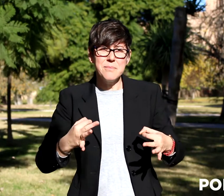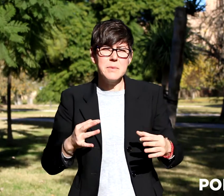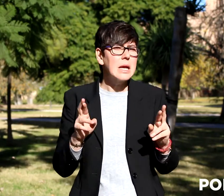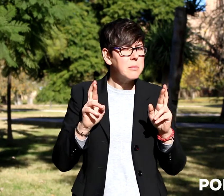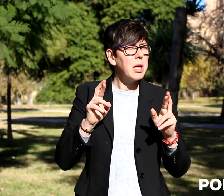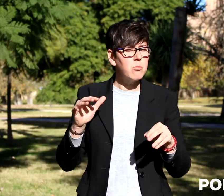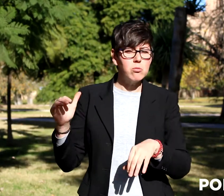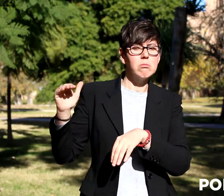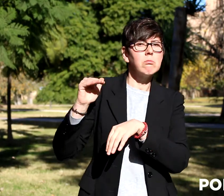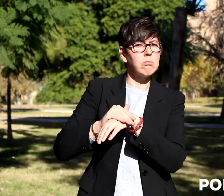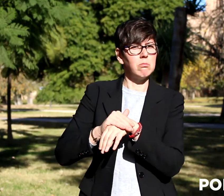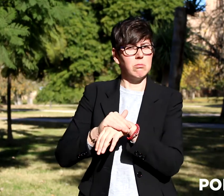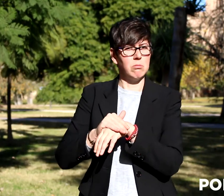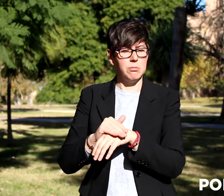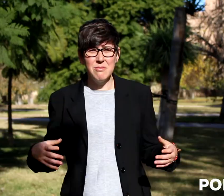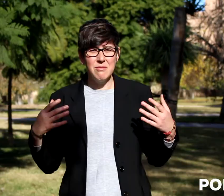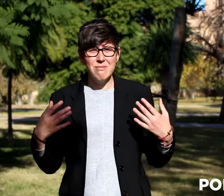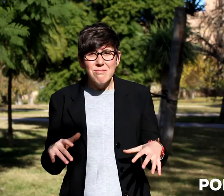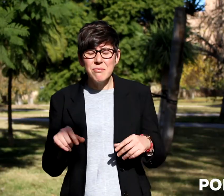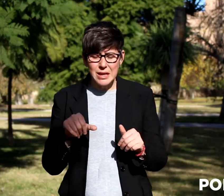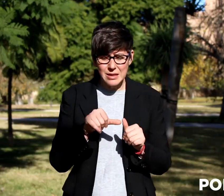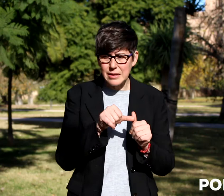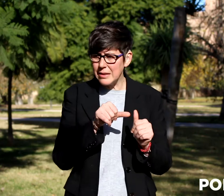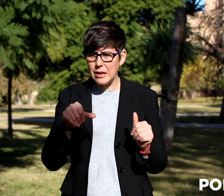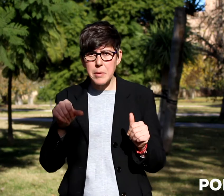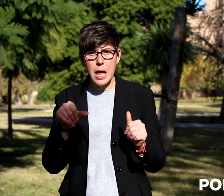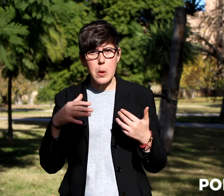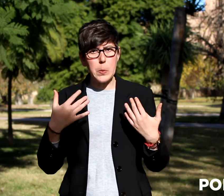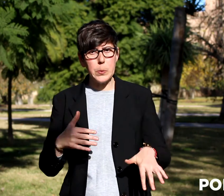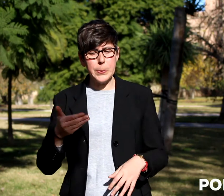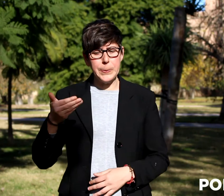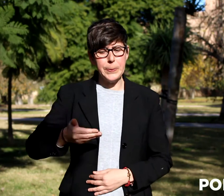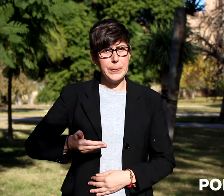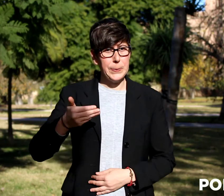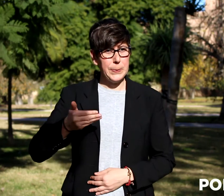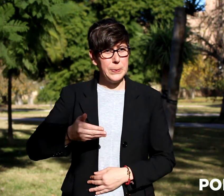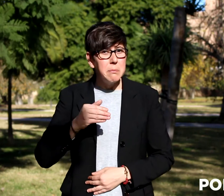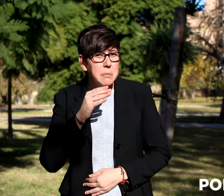a cabo y esperemos que cumplan. Esta semana, también esta semana está